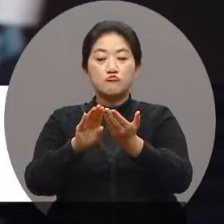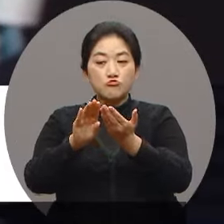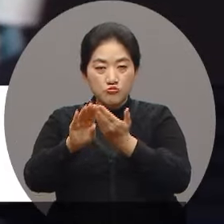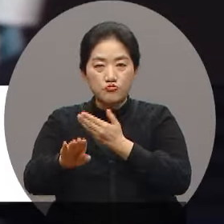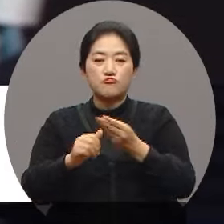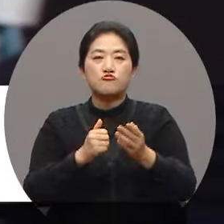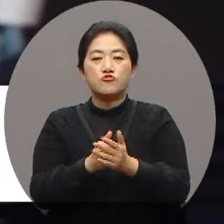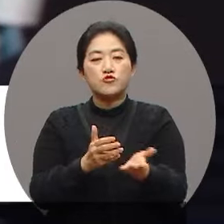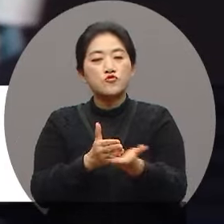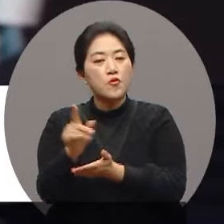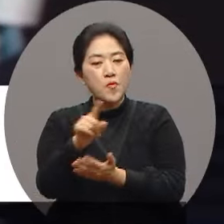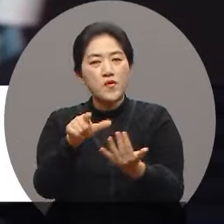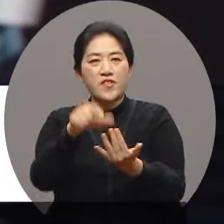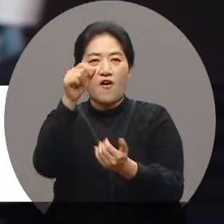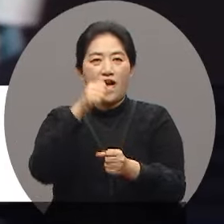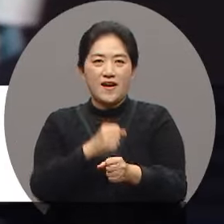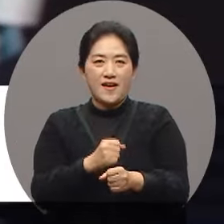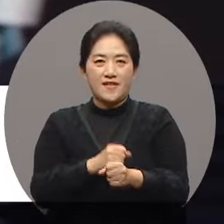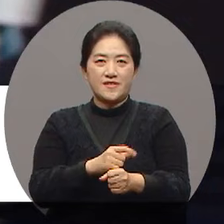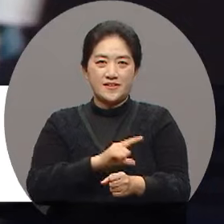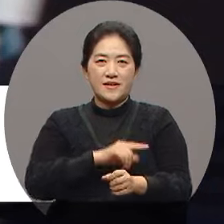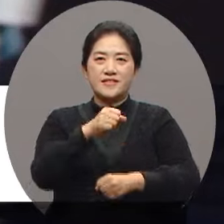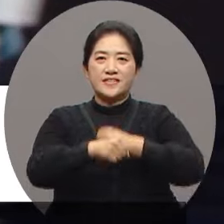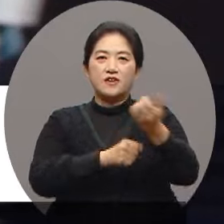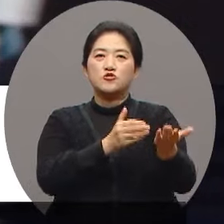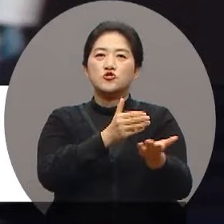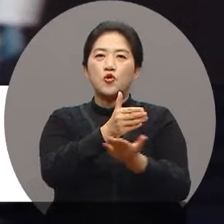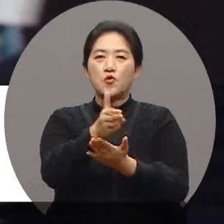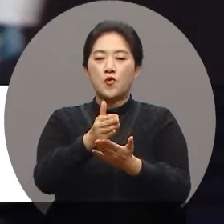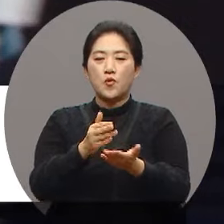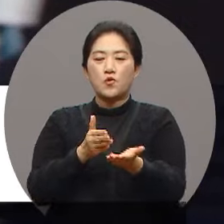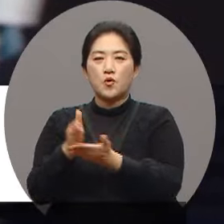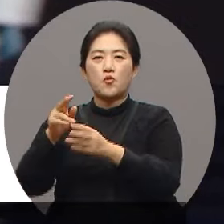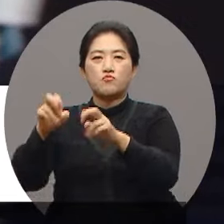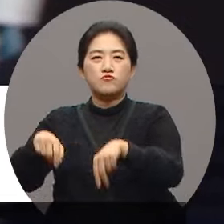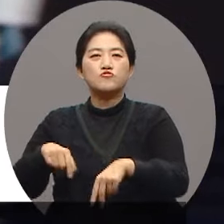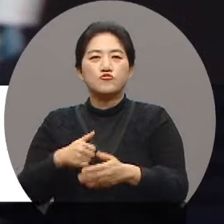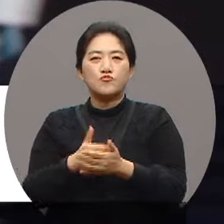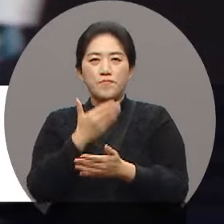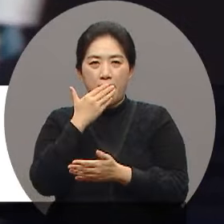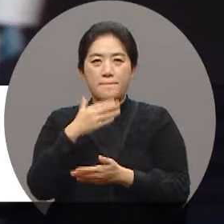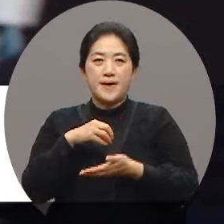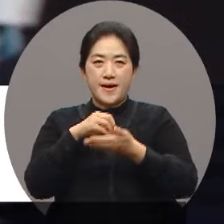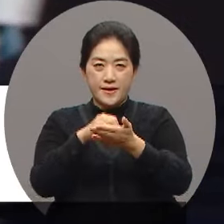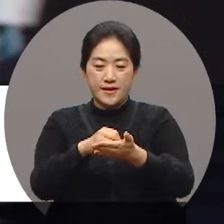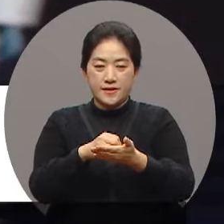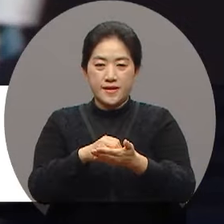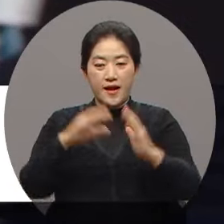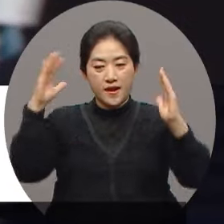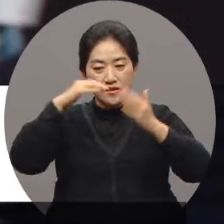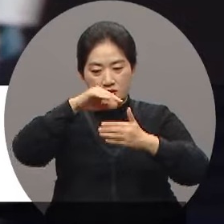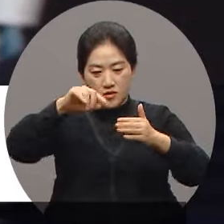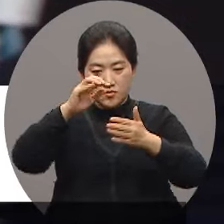(앵커) 대학에 입한한 뒤에 전공을 선택하는 자유 전공, 무전공 입학 비율을